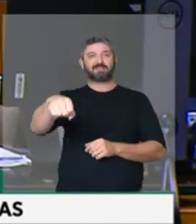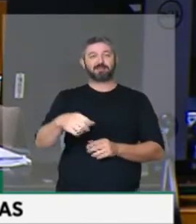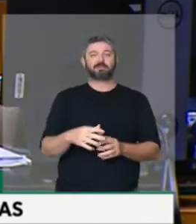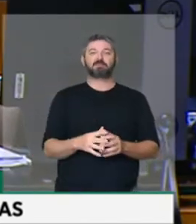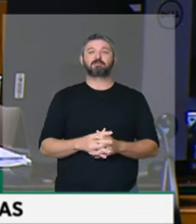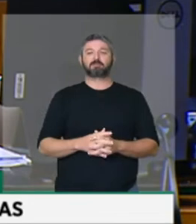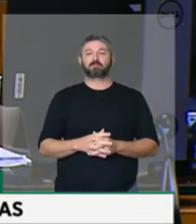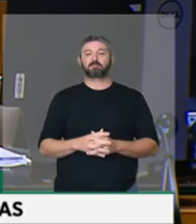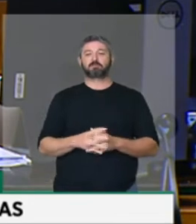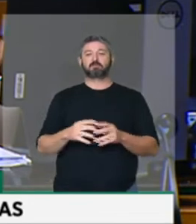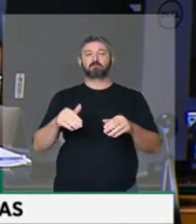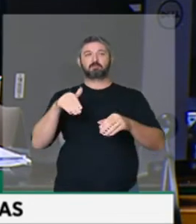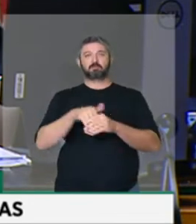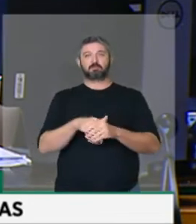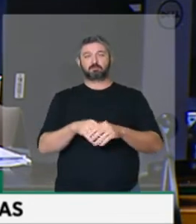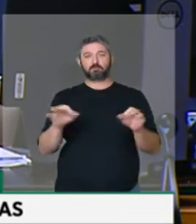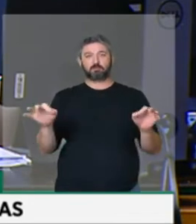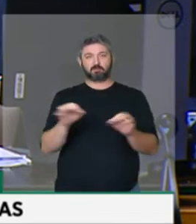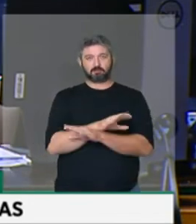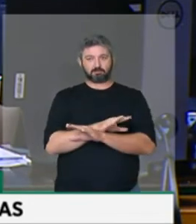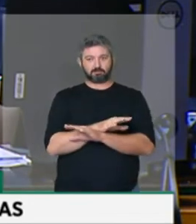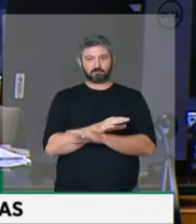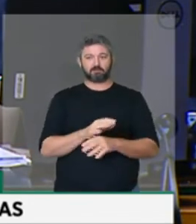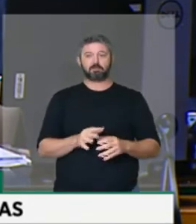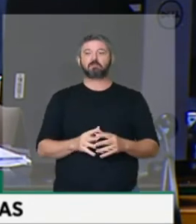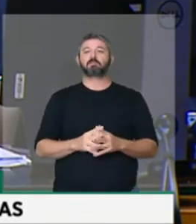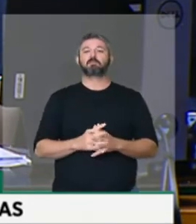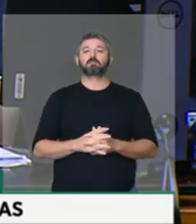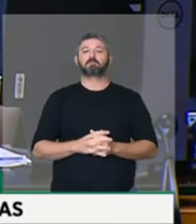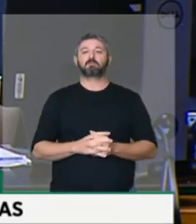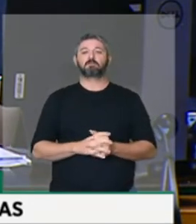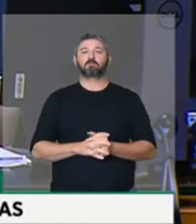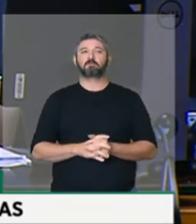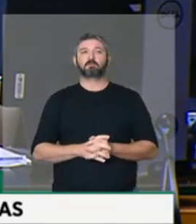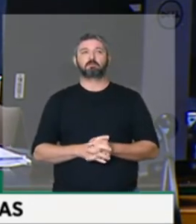OPRESSÃO AQUI NA CASA. -- [PRESIDENTE]: COMO ORIENTA O GOVERNO? OBSTRUÇÃ O. [DEPUTADO]: SR. PRESIDENTE NÓS QUEREMOS VOTAR